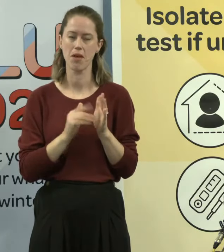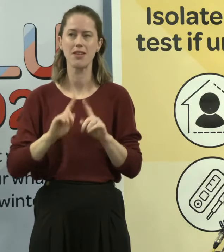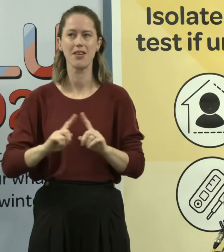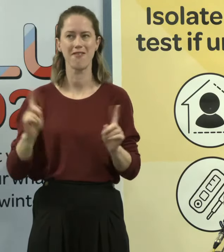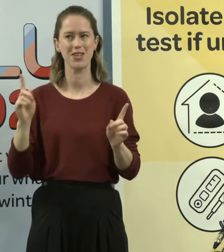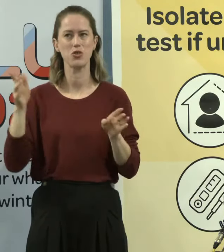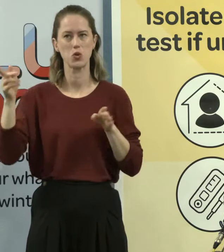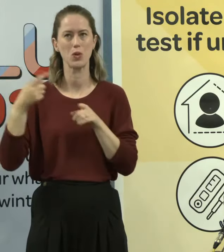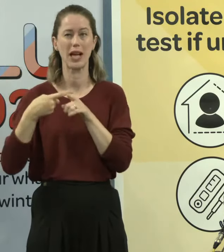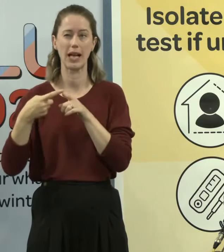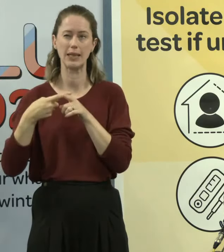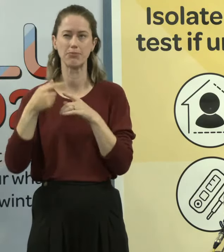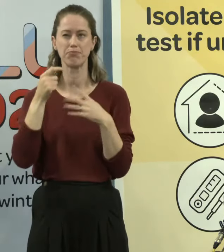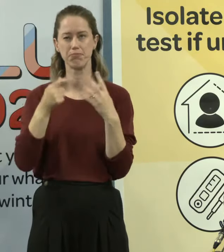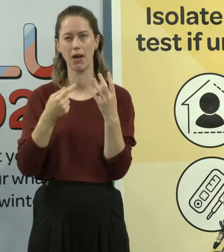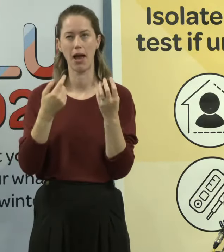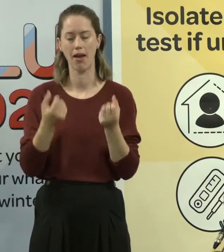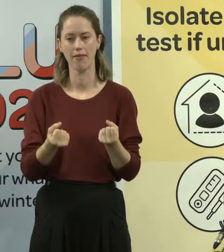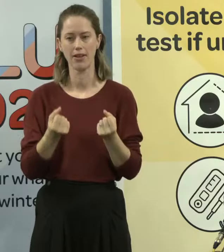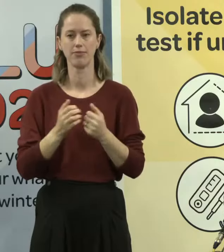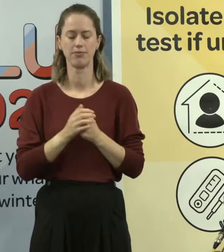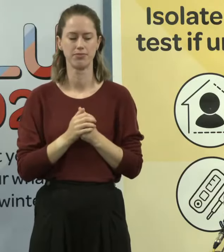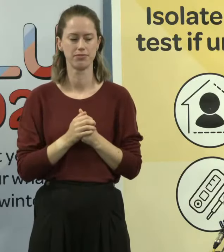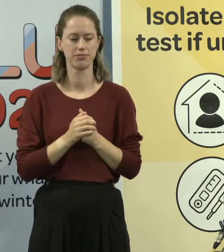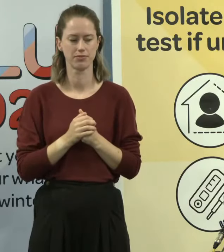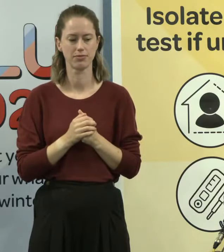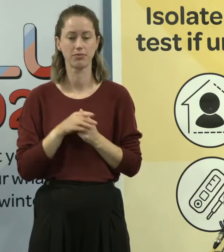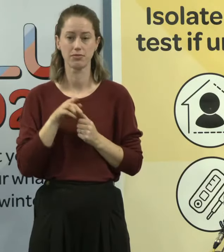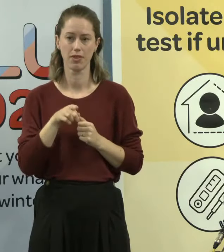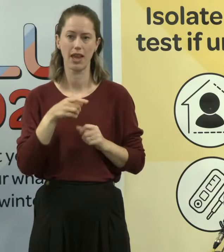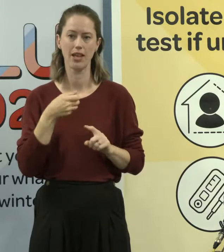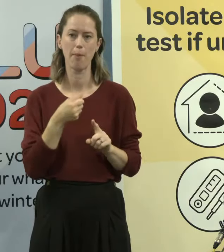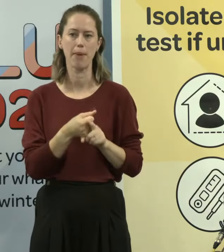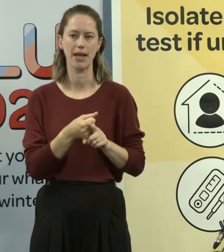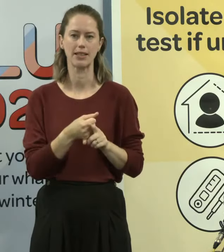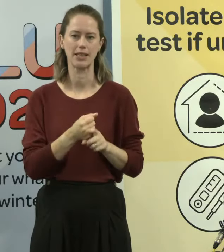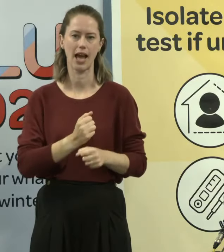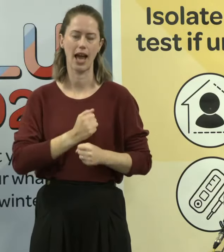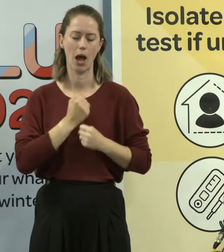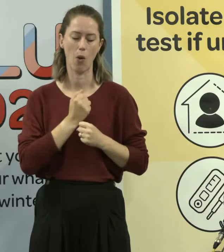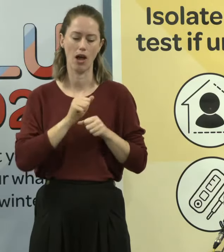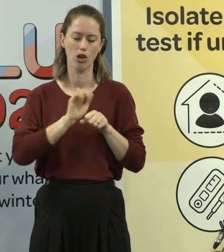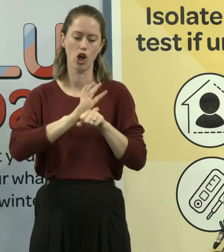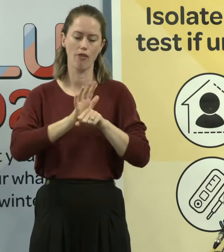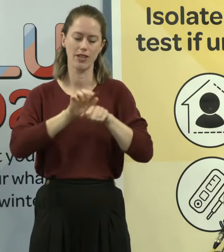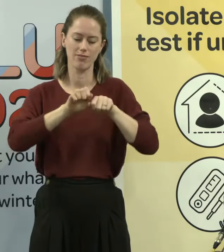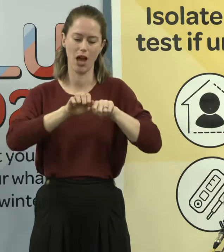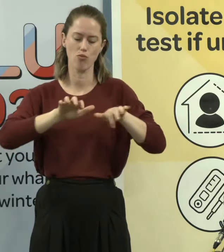tatou katoa me te ttari i te